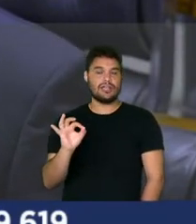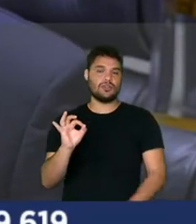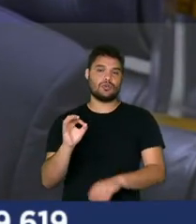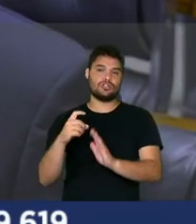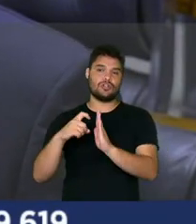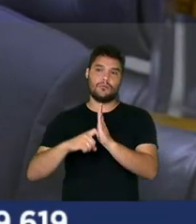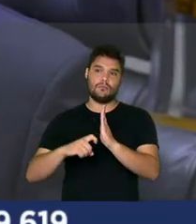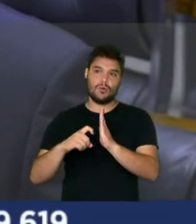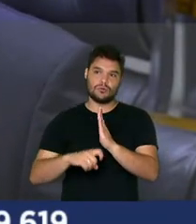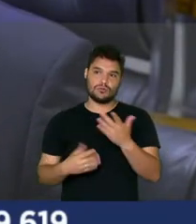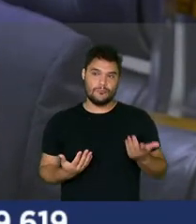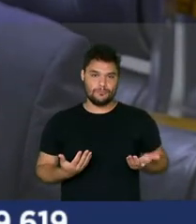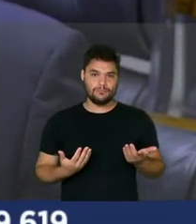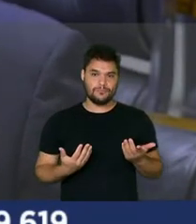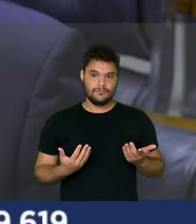30, 40, 50%. ENTÃO ESSA INTERVENÇÃO DE DOMÍNIO